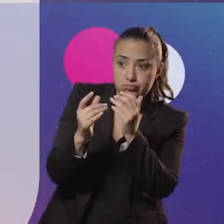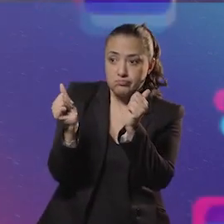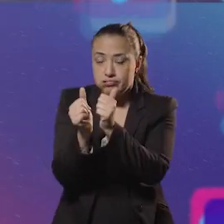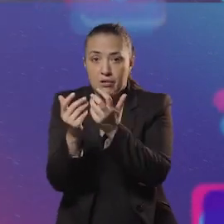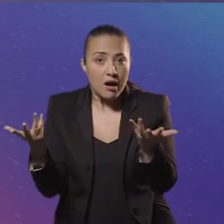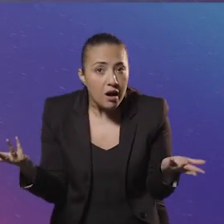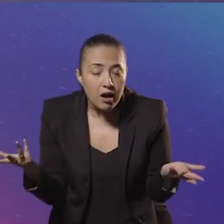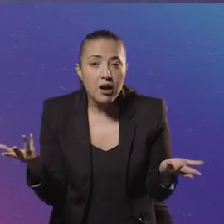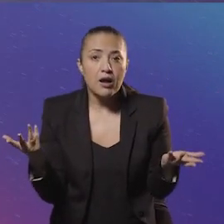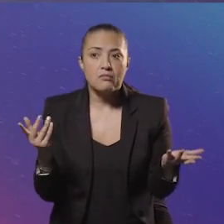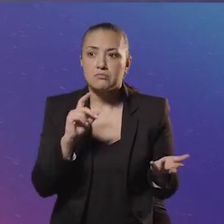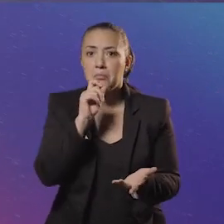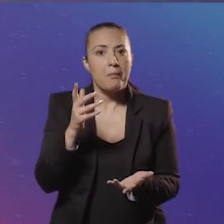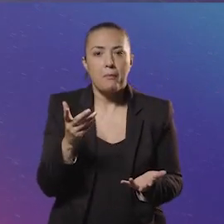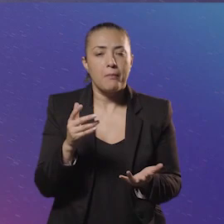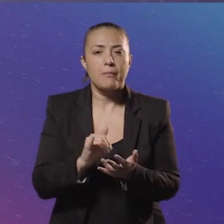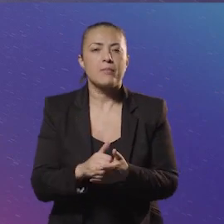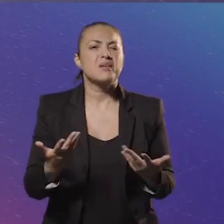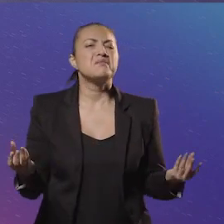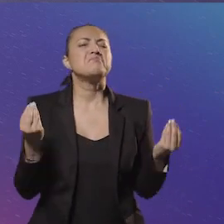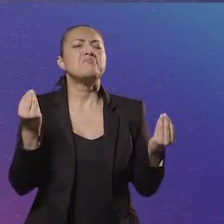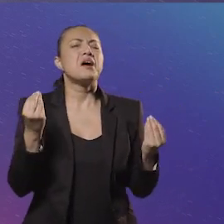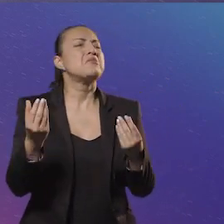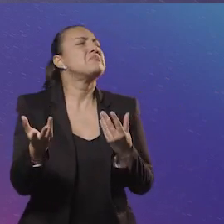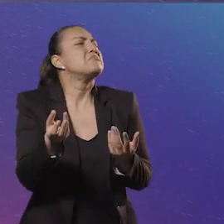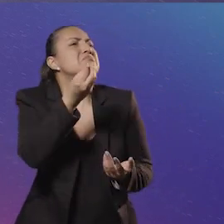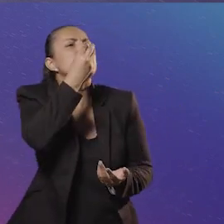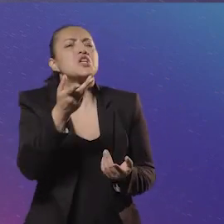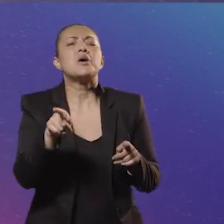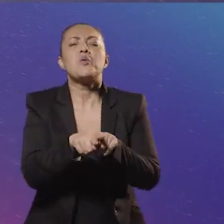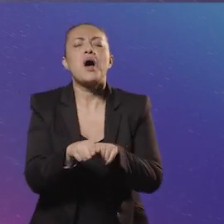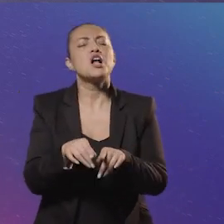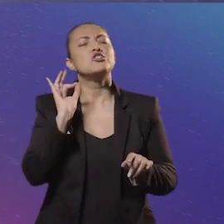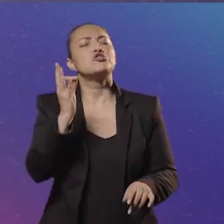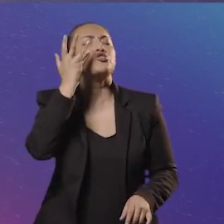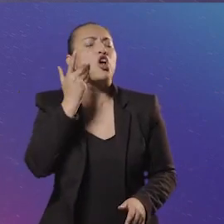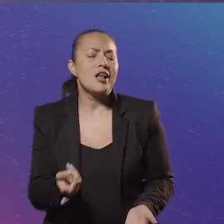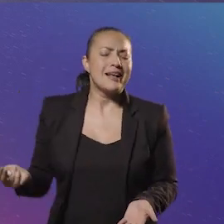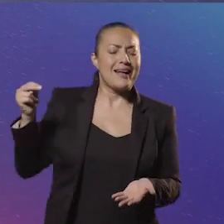De nada sirve que tú te hagas todas las afirmaciones, te levantes todos los días